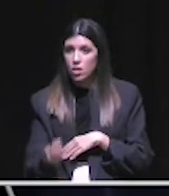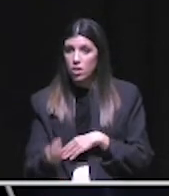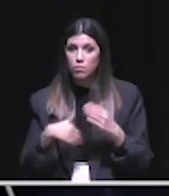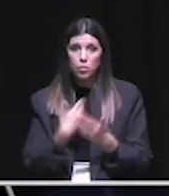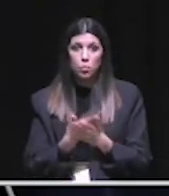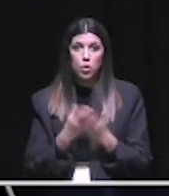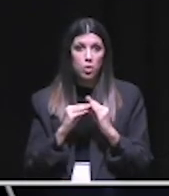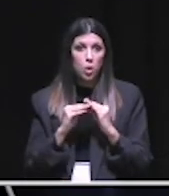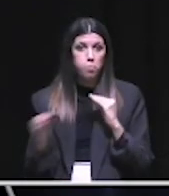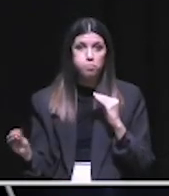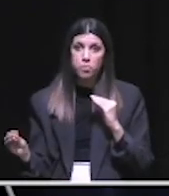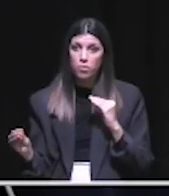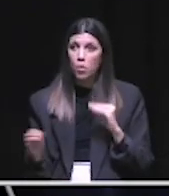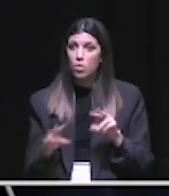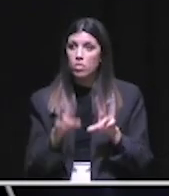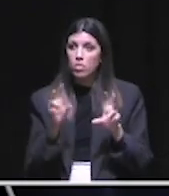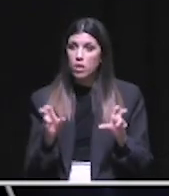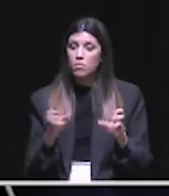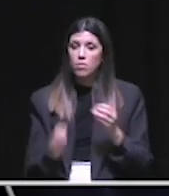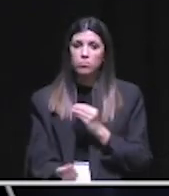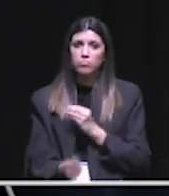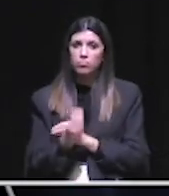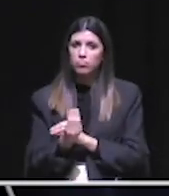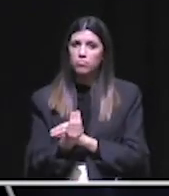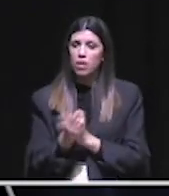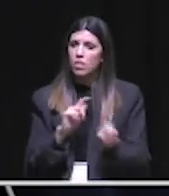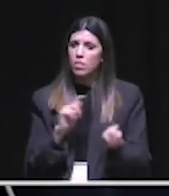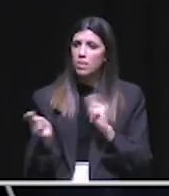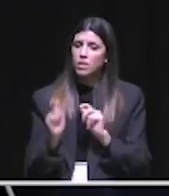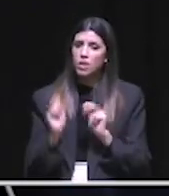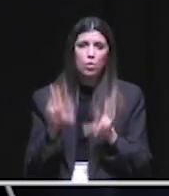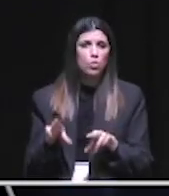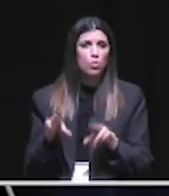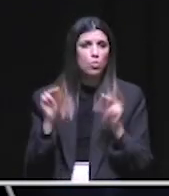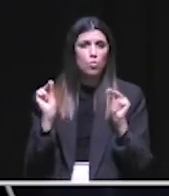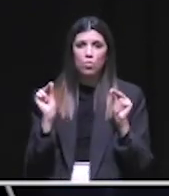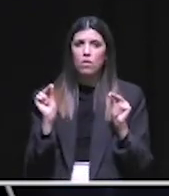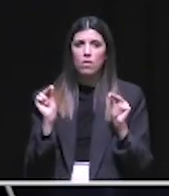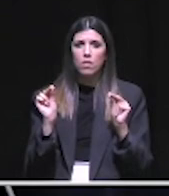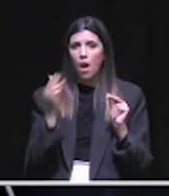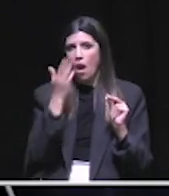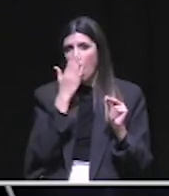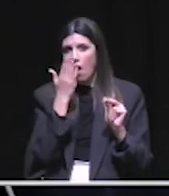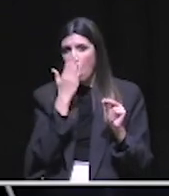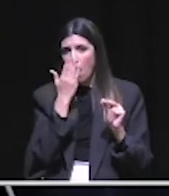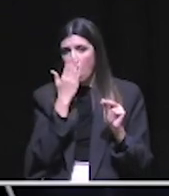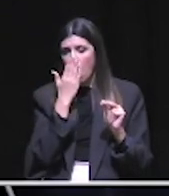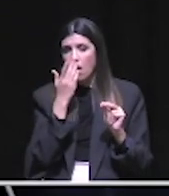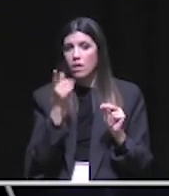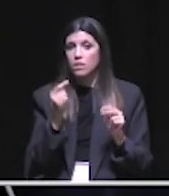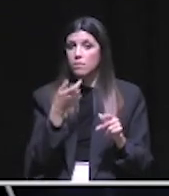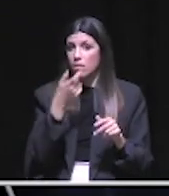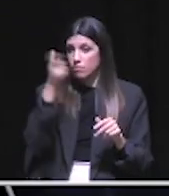e o tema é apresentado como inédito, como se nunca tivesse sido debatido no âmbito do Conselho de Cidadãos de Lisboa. Diz-nos o cidadão: